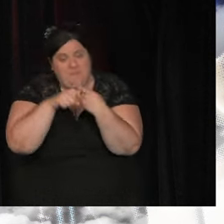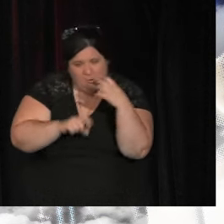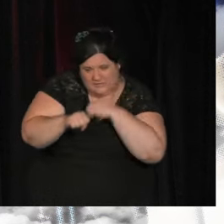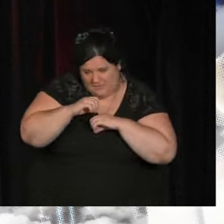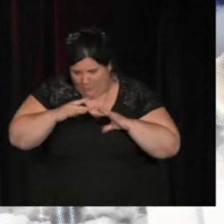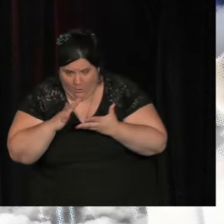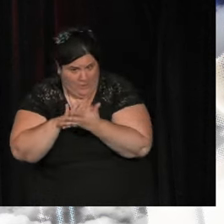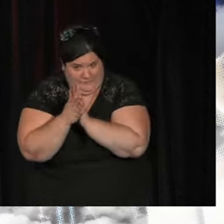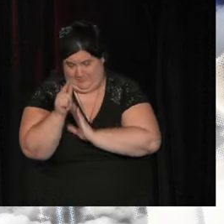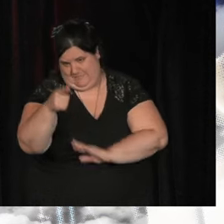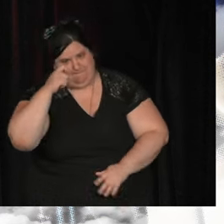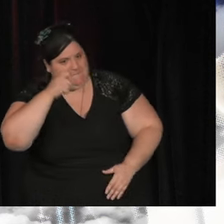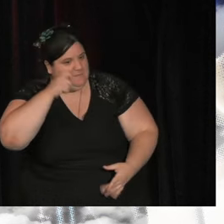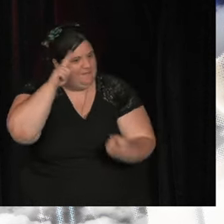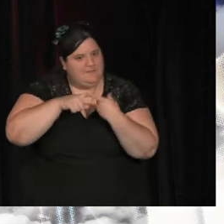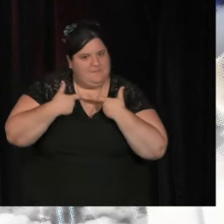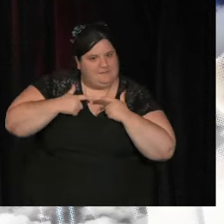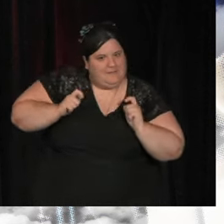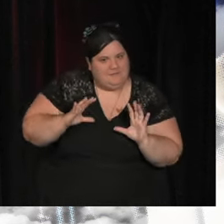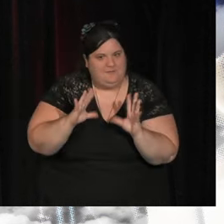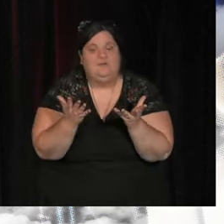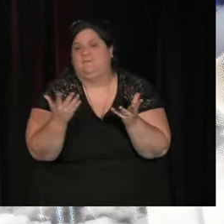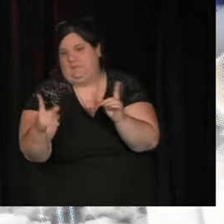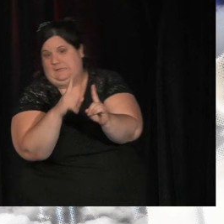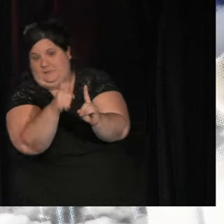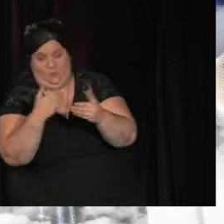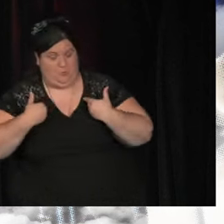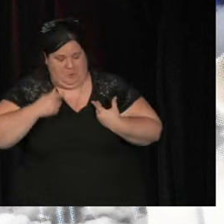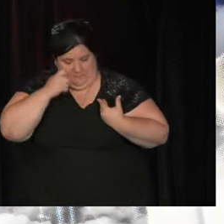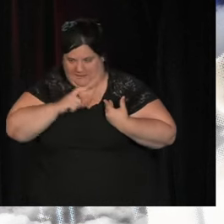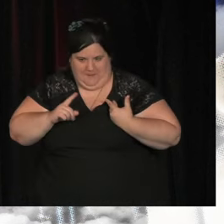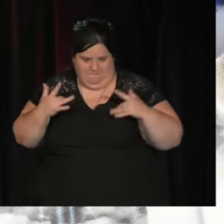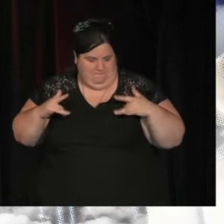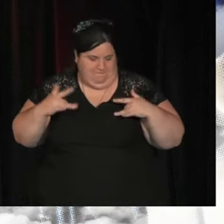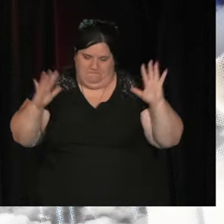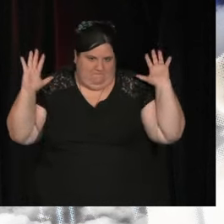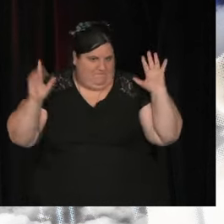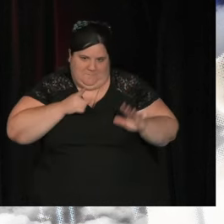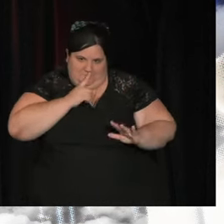et d'associations qu'il faut se diriger pour savoir où on en est plutôt que vers nous, on n'est pas experts sur ce sujet. Non.